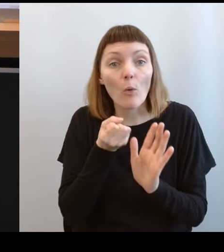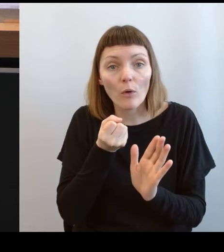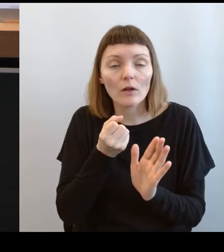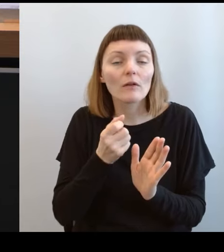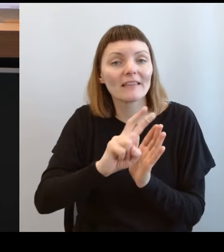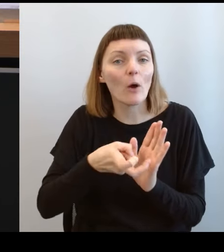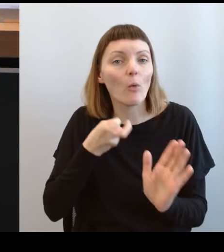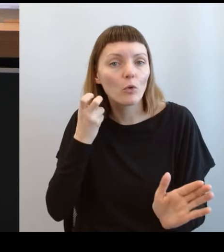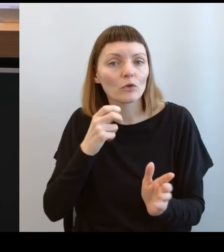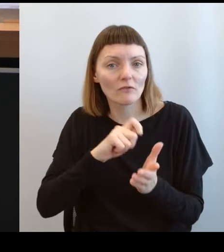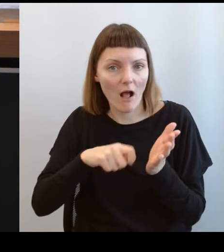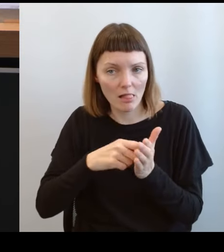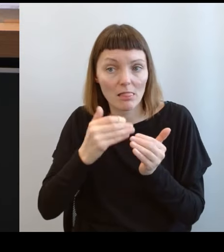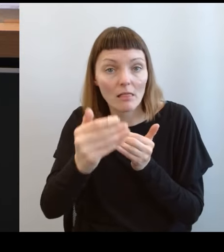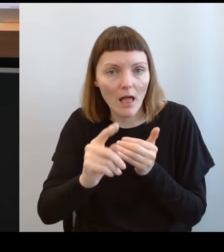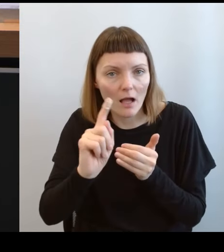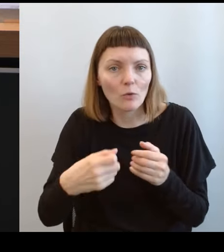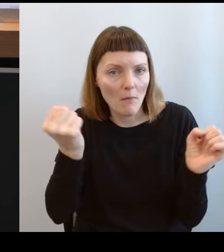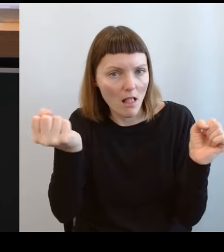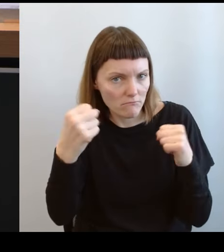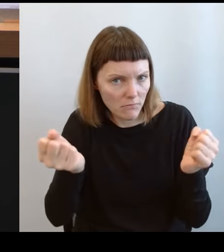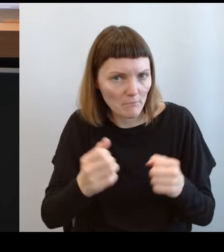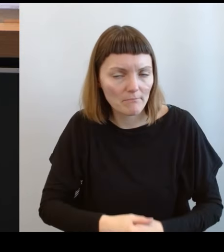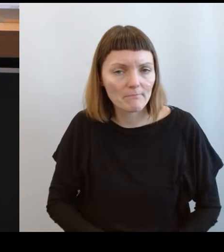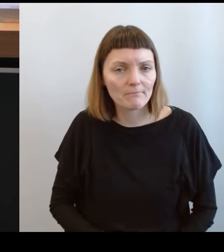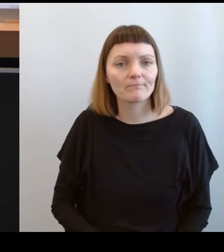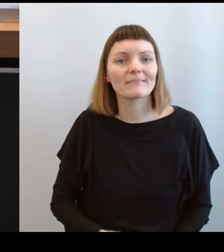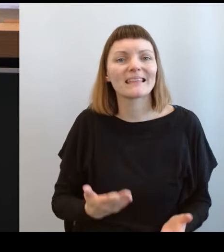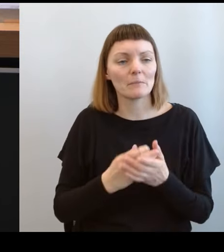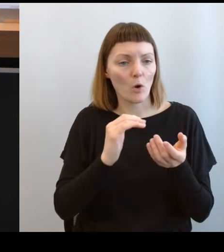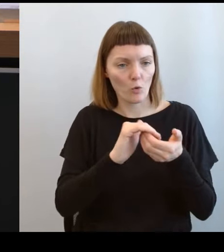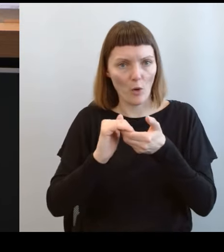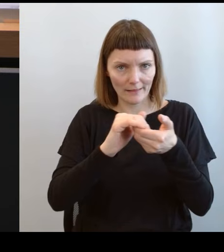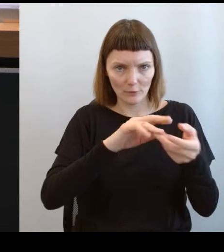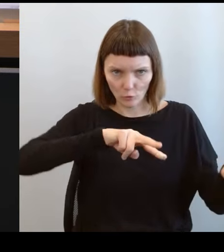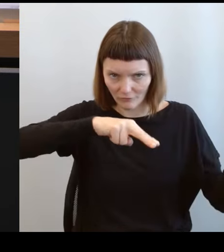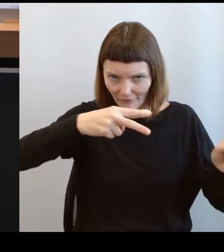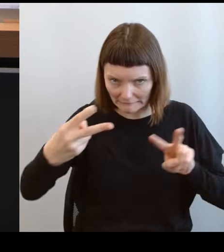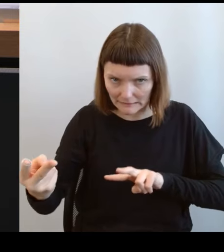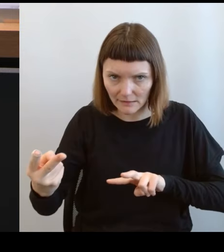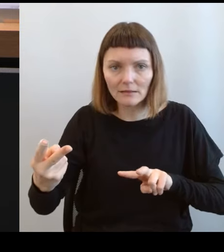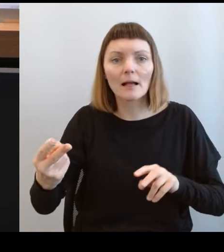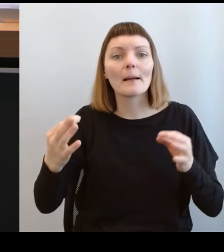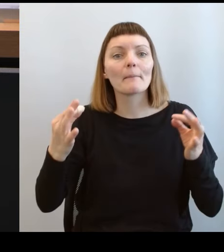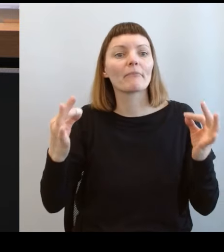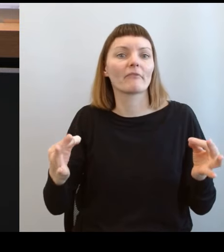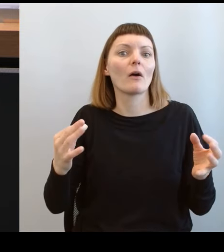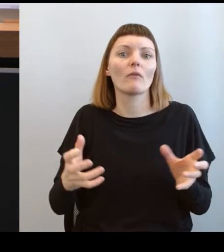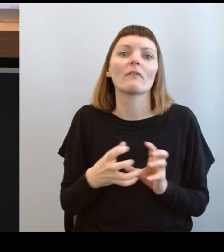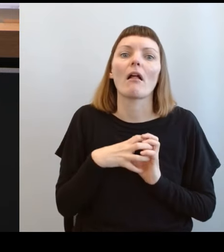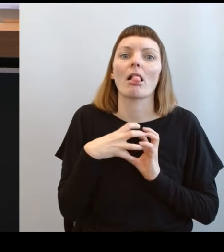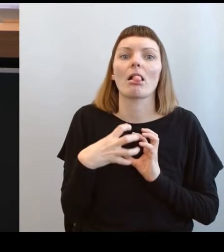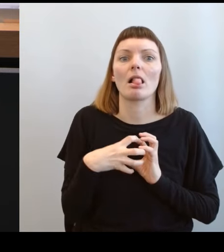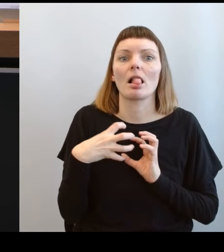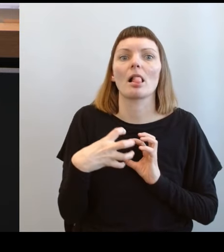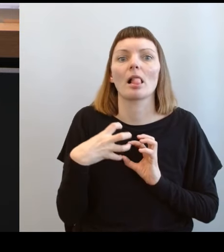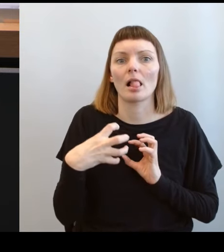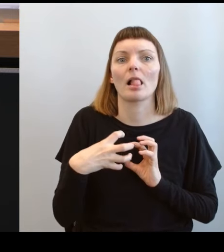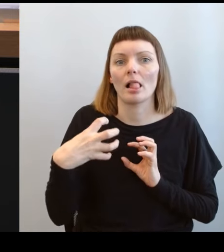Koalitionswechsels dann auch bei diesem Vorhaben zu erheblichen Verzögerungen gekommen. Und deswegen und auch wegen der sich zuspitzenden Haushaltsschieflage